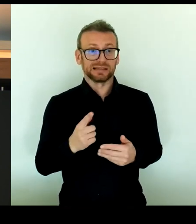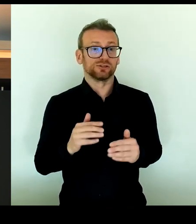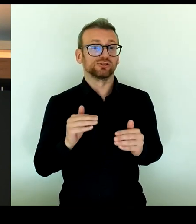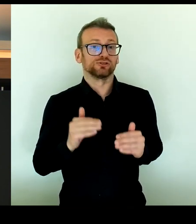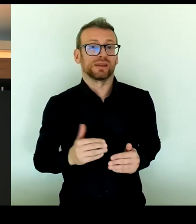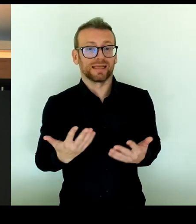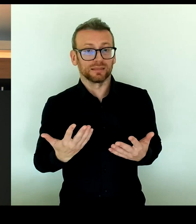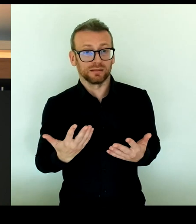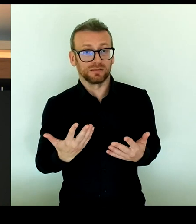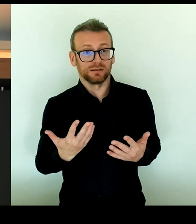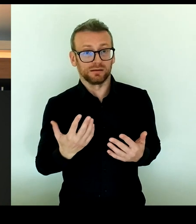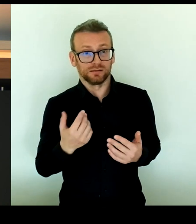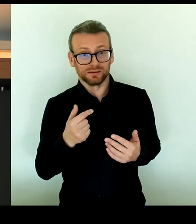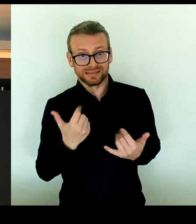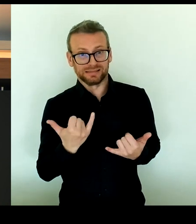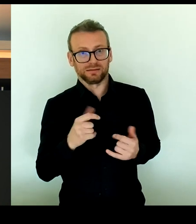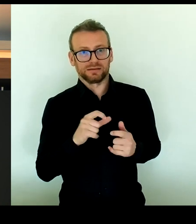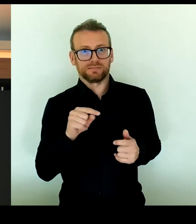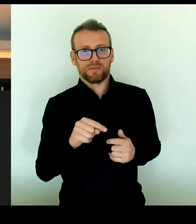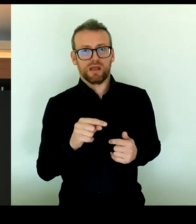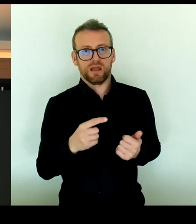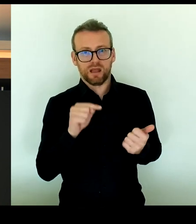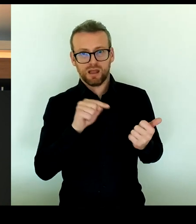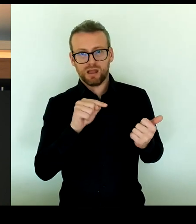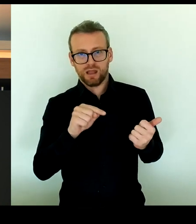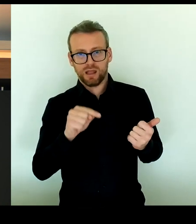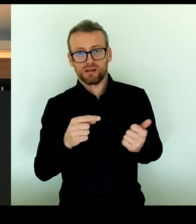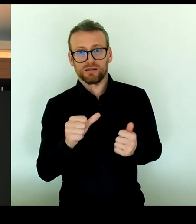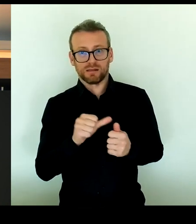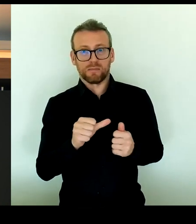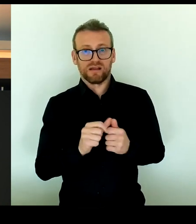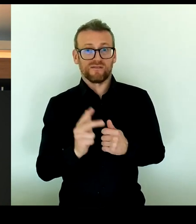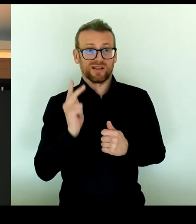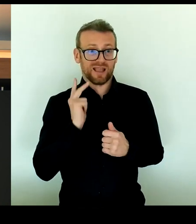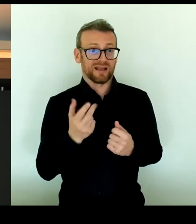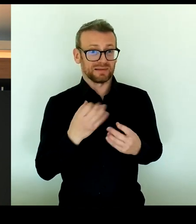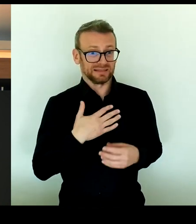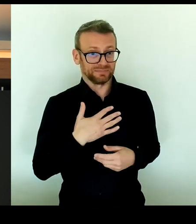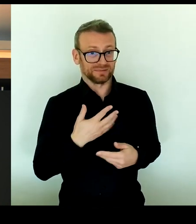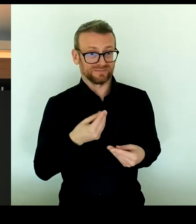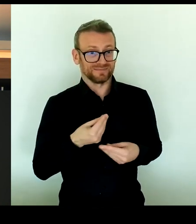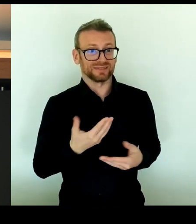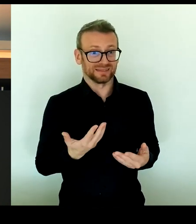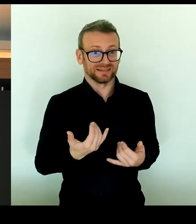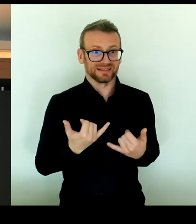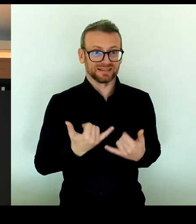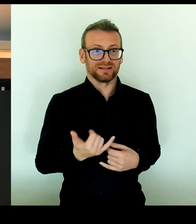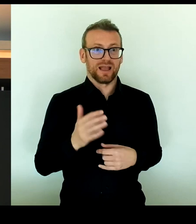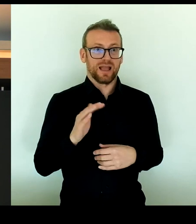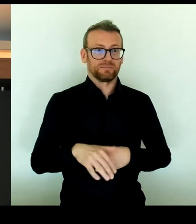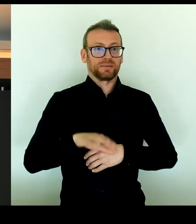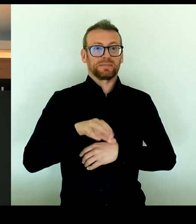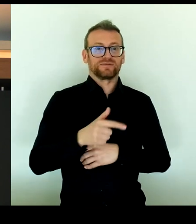von den Gesundheitsämtern, was nicht dem Datenschutz entspricht in Mainz sogar von der Polizei.